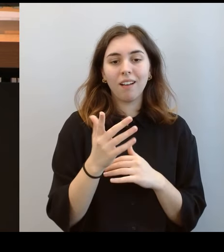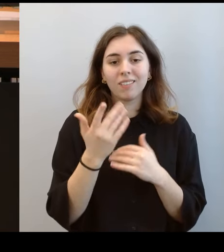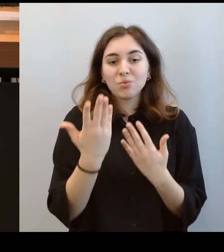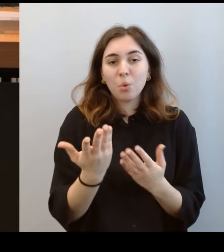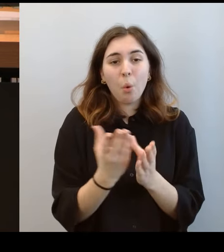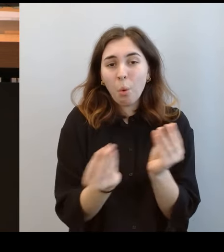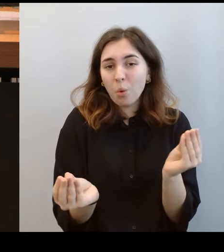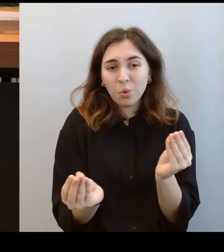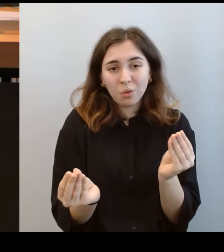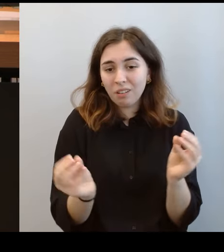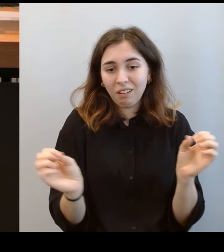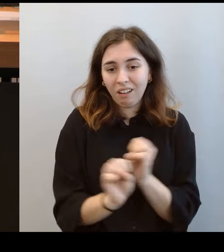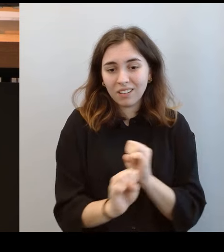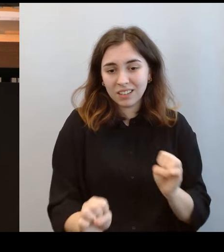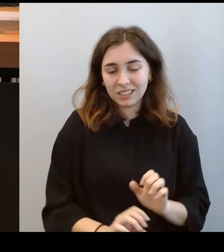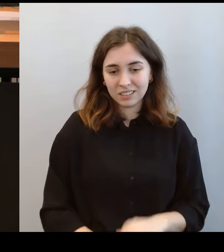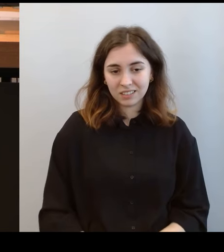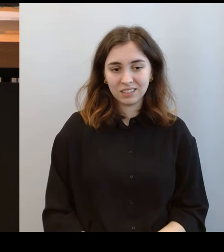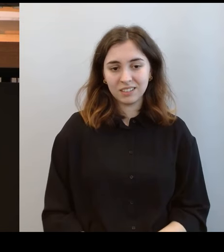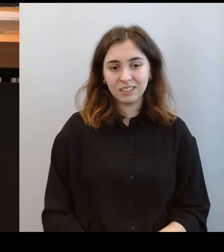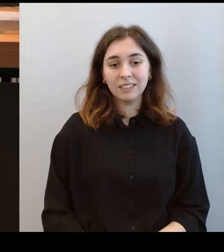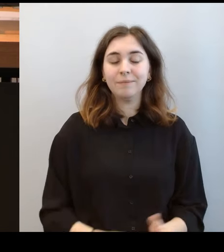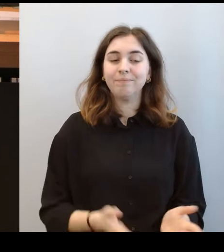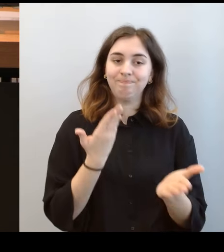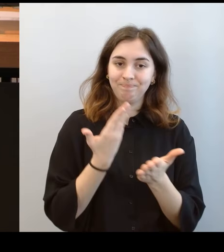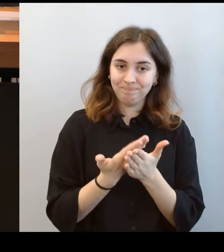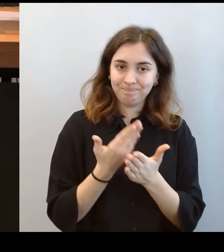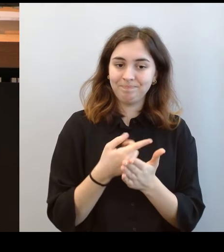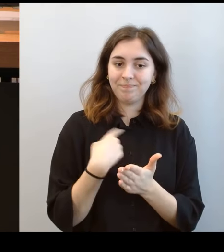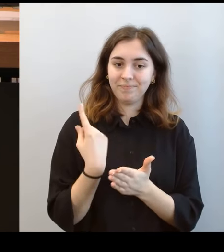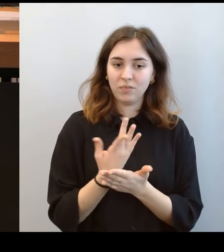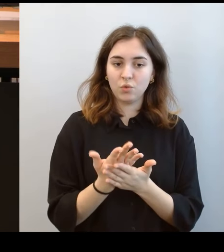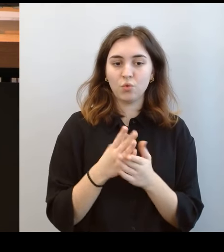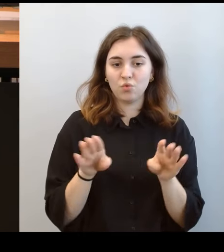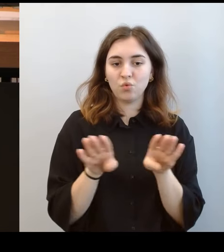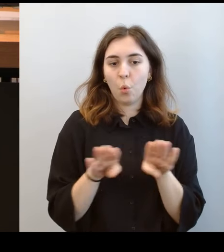Deshalb war die Grundsatzentscheidung des seinerzeitigen SPD-CDU Senats